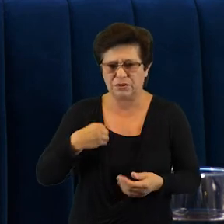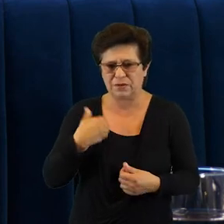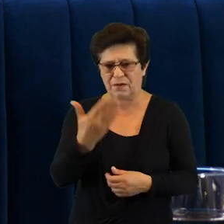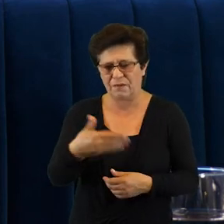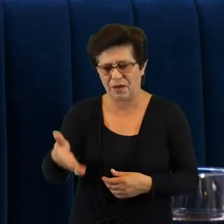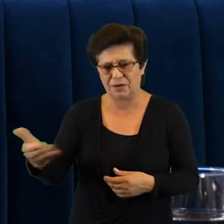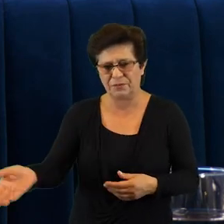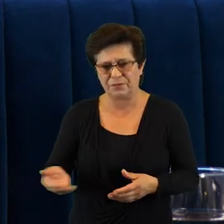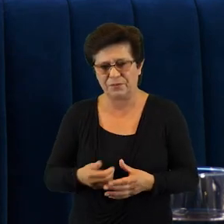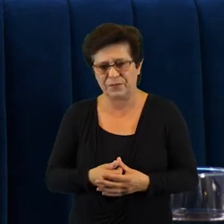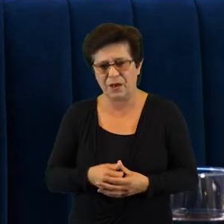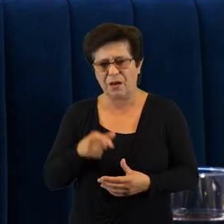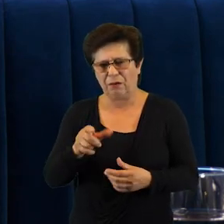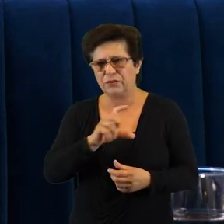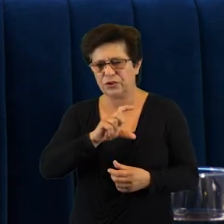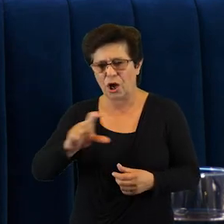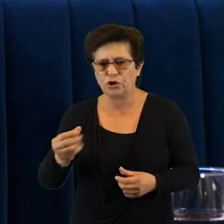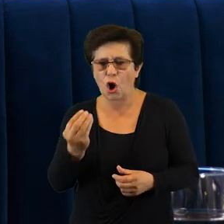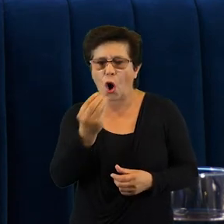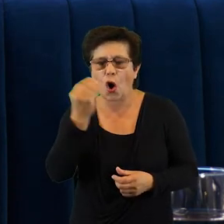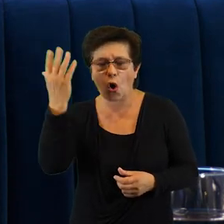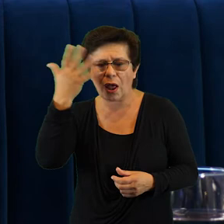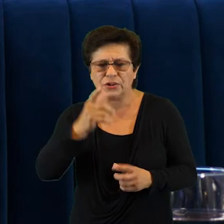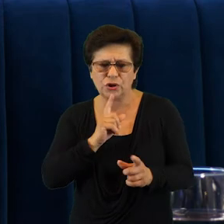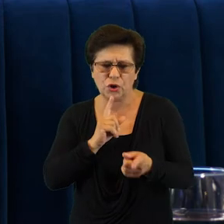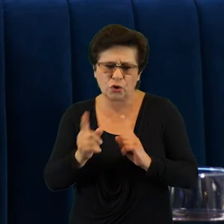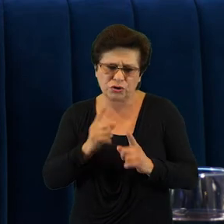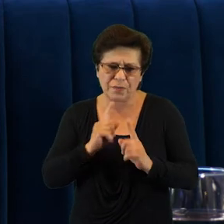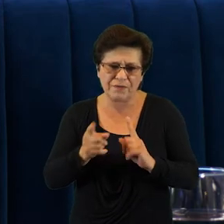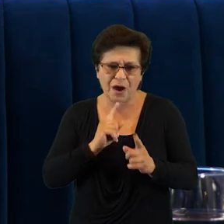I tam, w czasie kolacji, rozmawiając ze starszym panem,